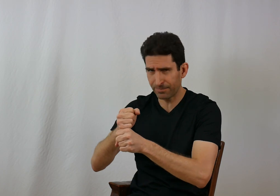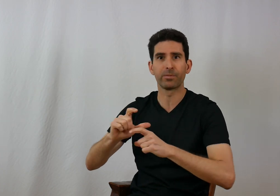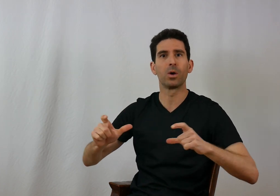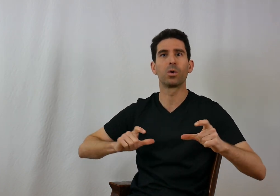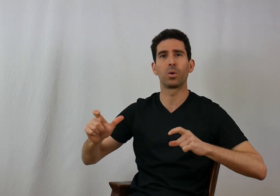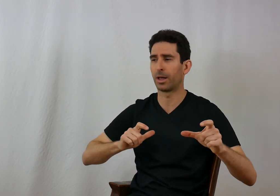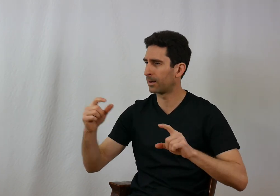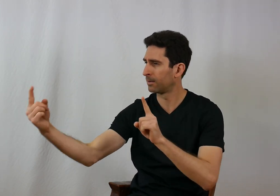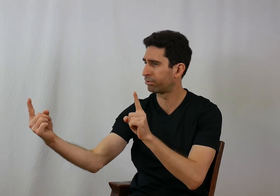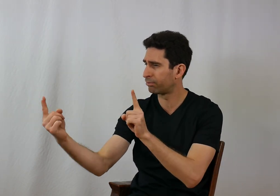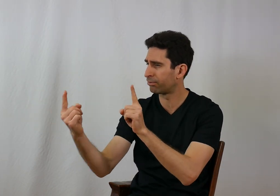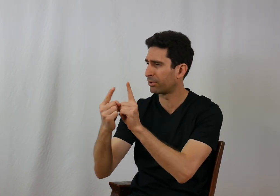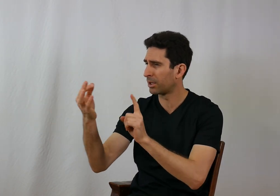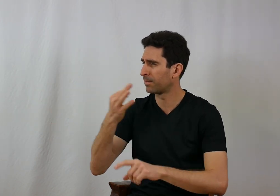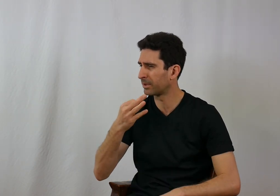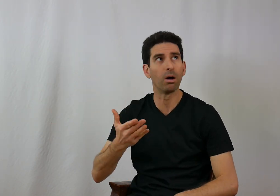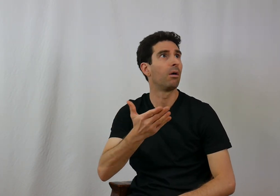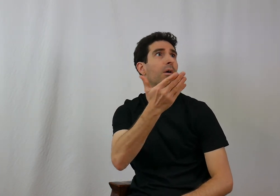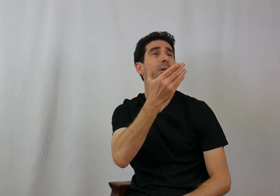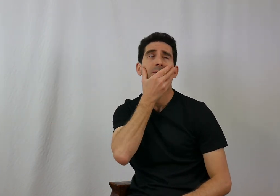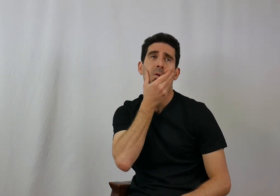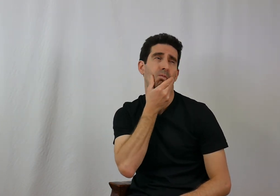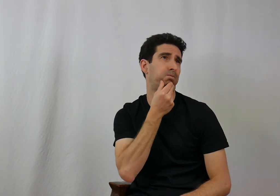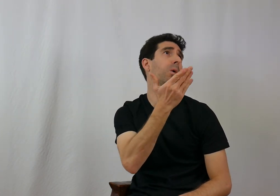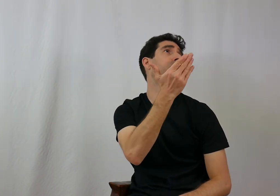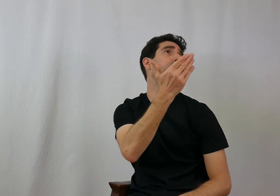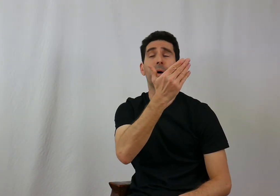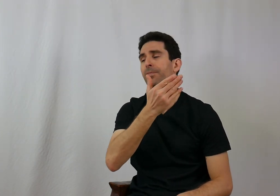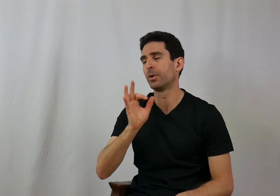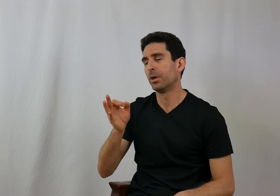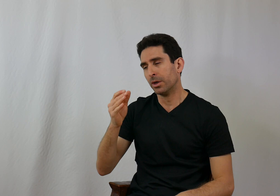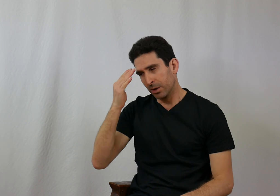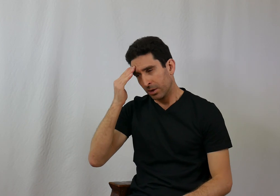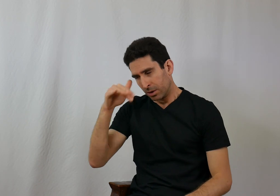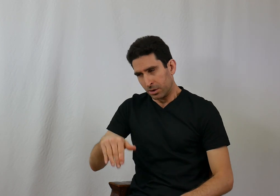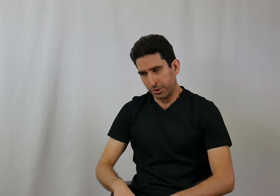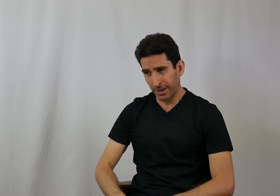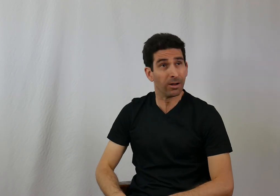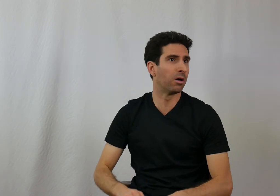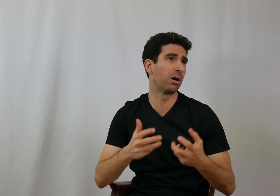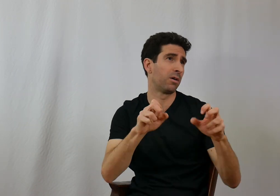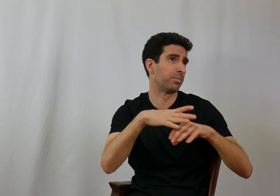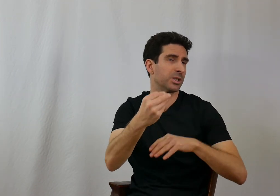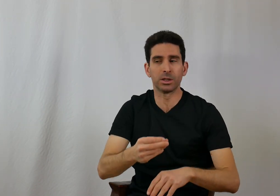Un.e collègue vient me voir et me dit : Oh, qu'il fait beau ! Oui, oui, je sais. Tu ne veux pas sortir ?